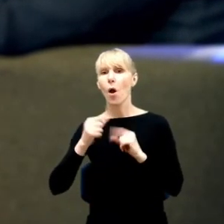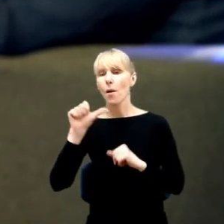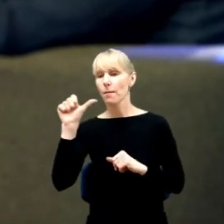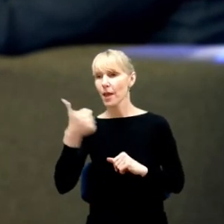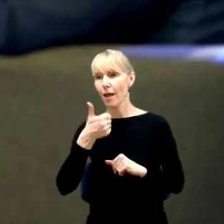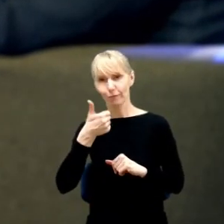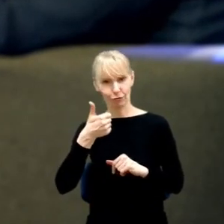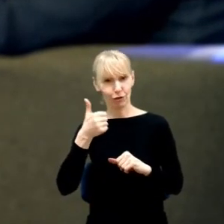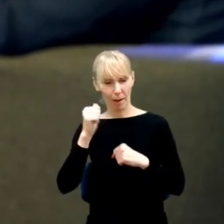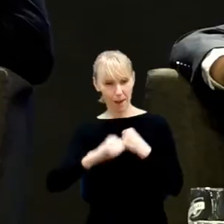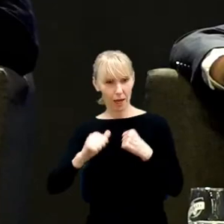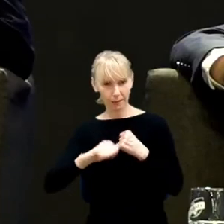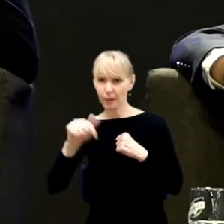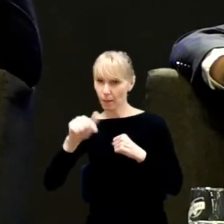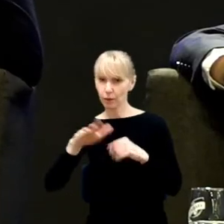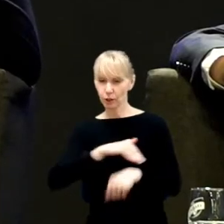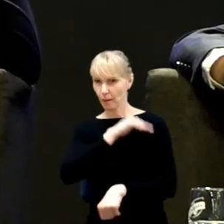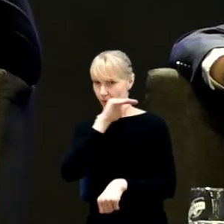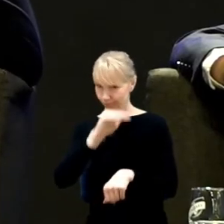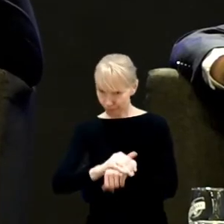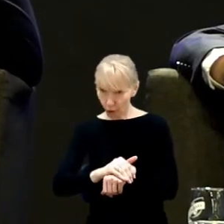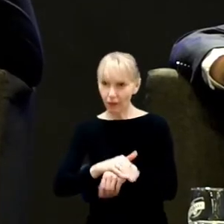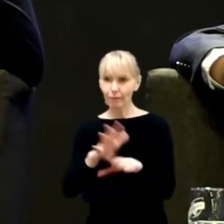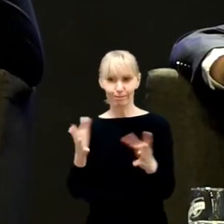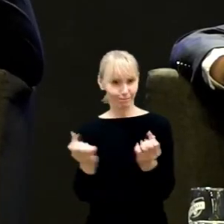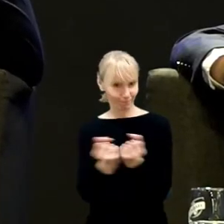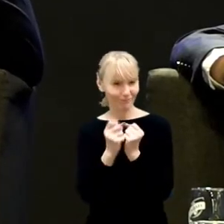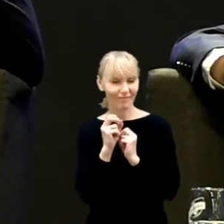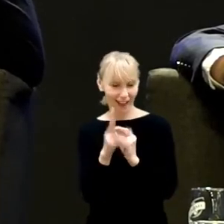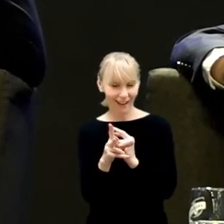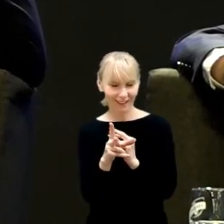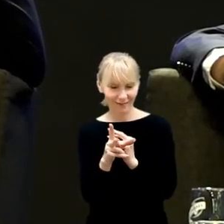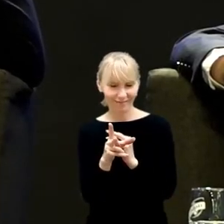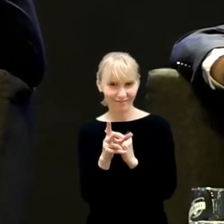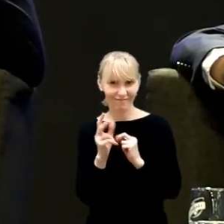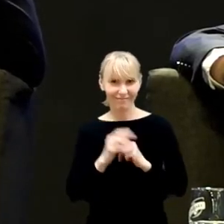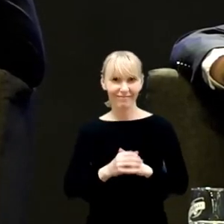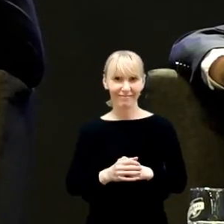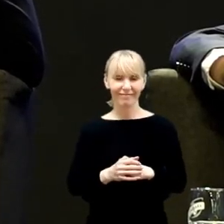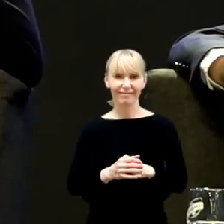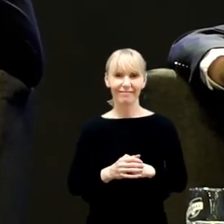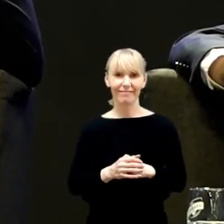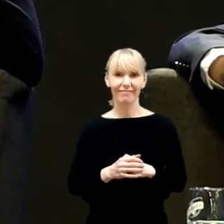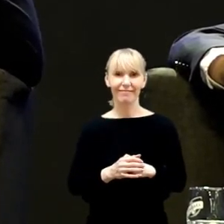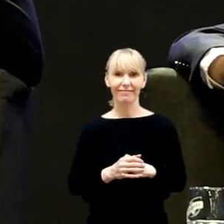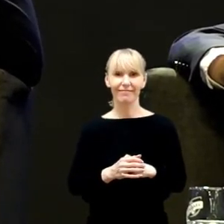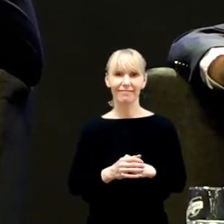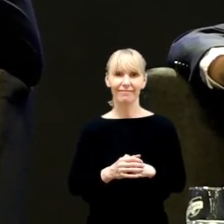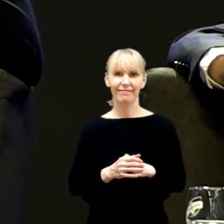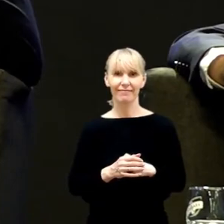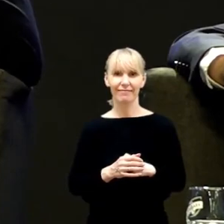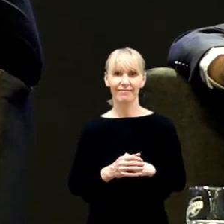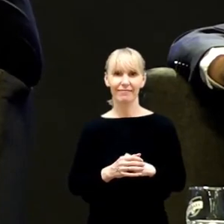Też nie wspomniałem o tym, co może być w przyszłości,